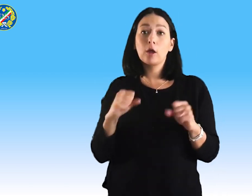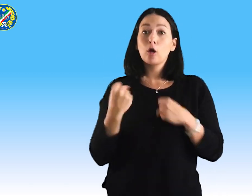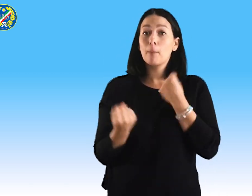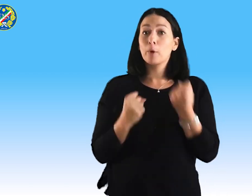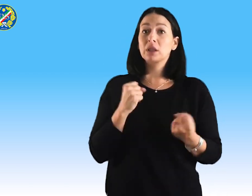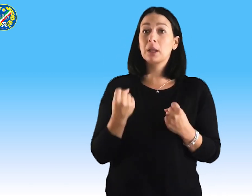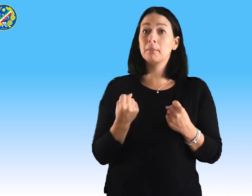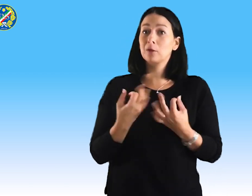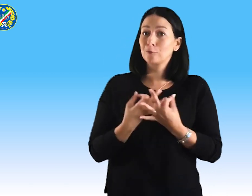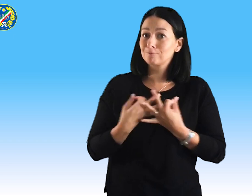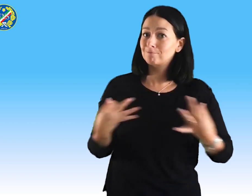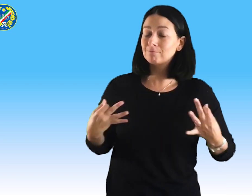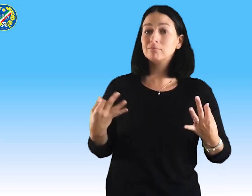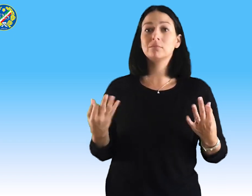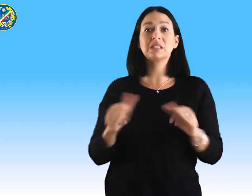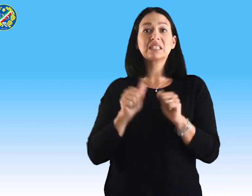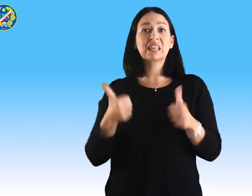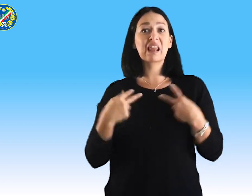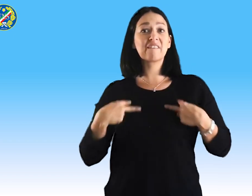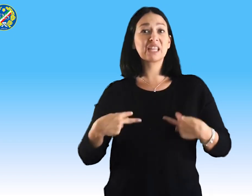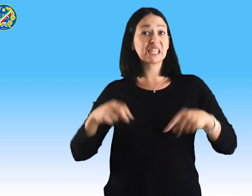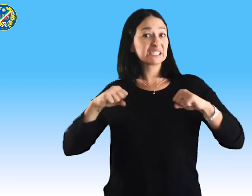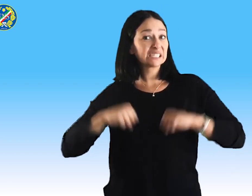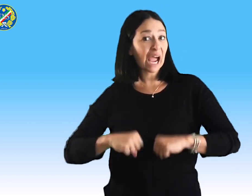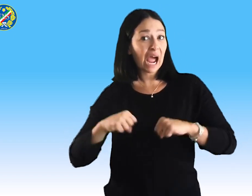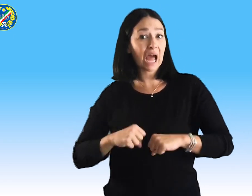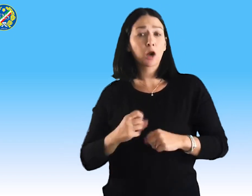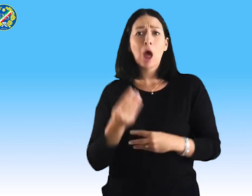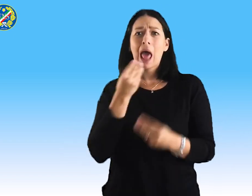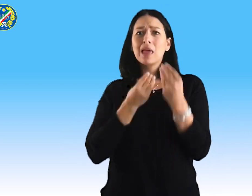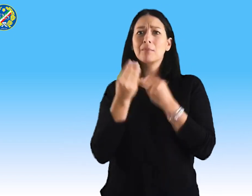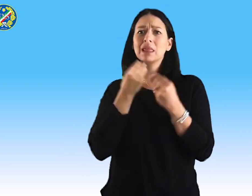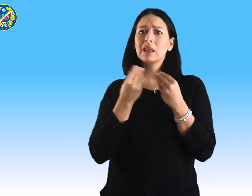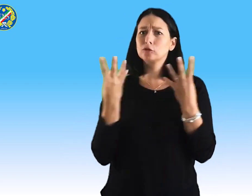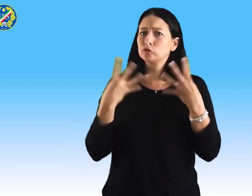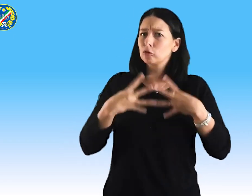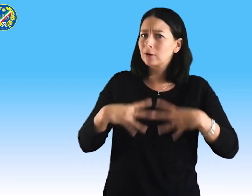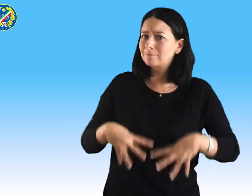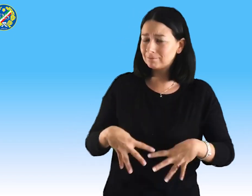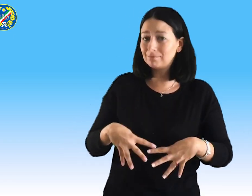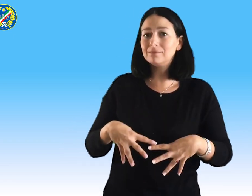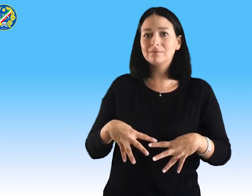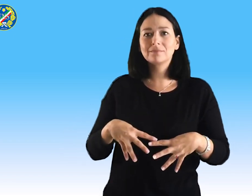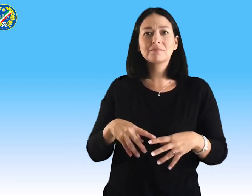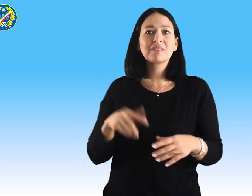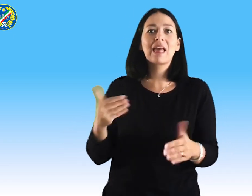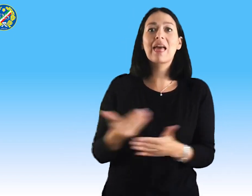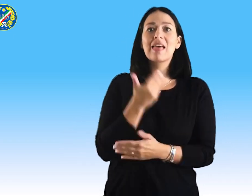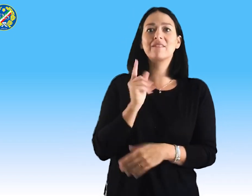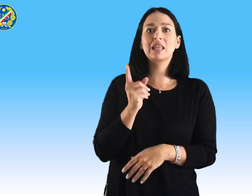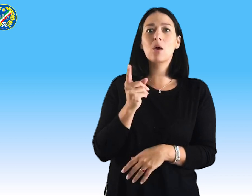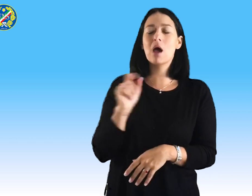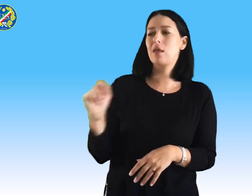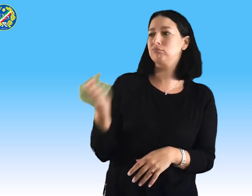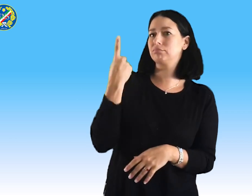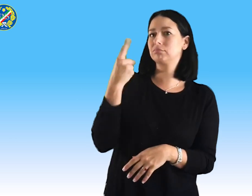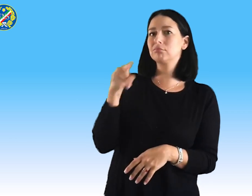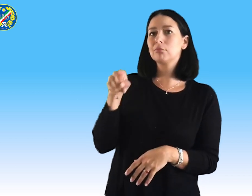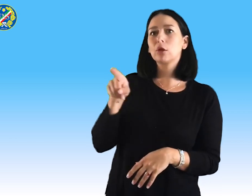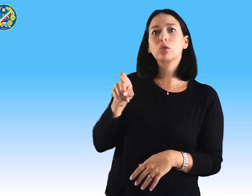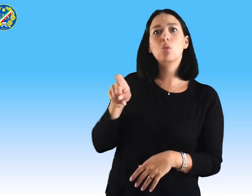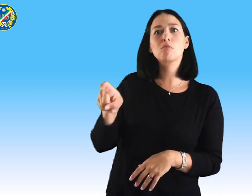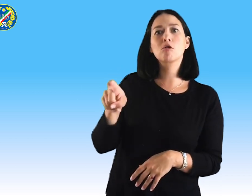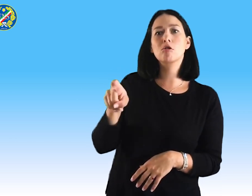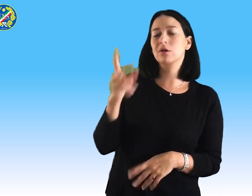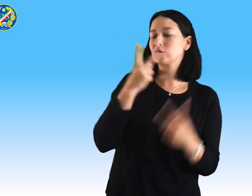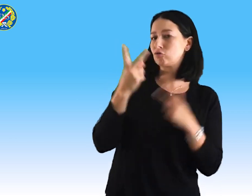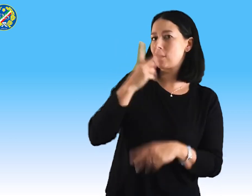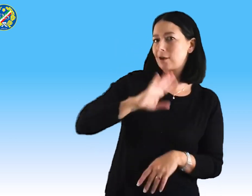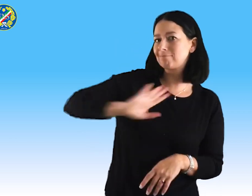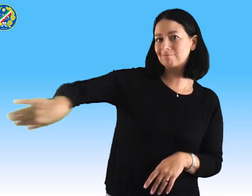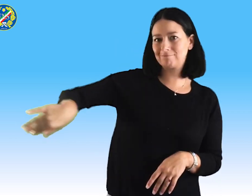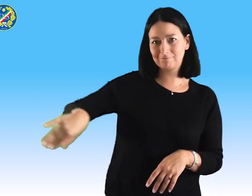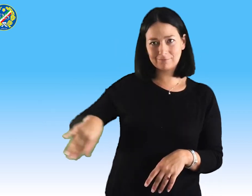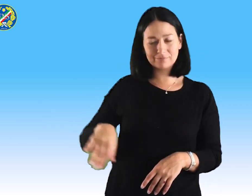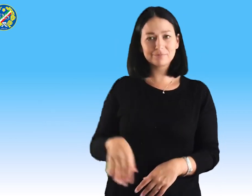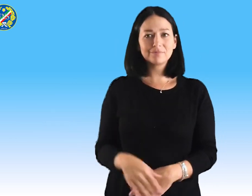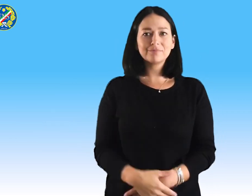l'adozione di determinati comportamenti e stili di vita sia lo strumento più valido per attuare semplici norme di prevenzione primaria.